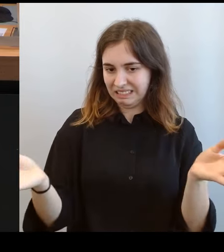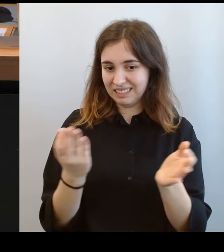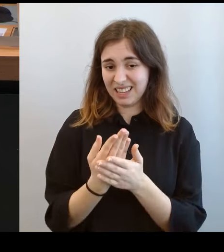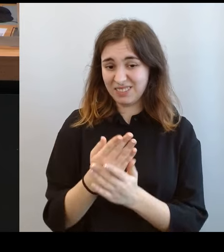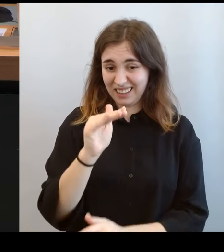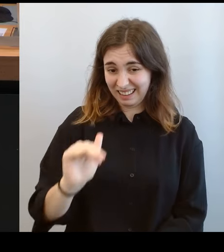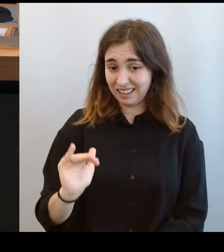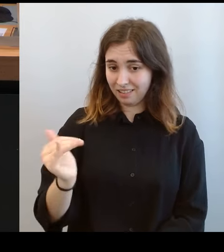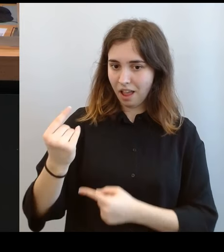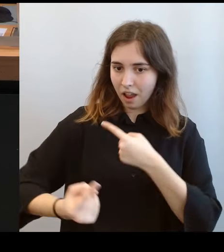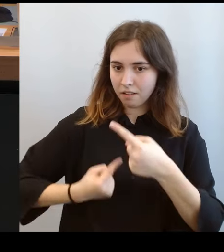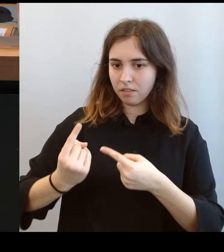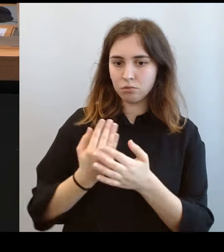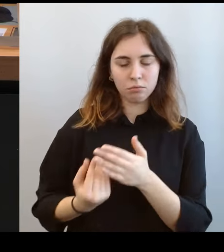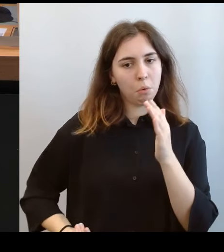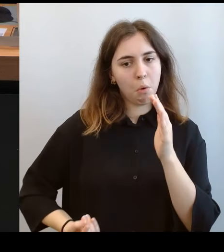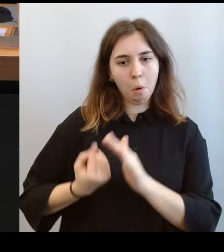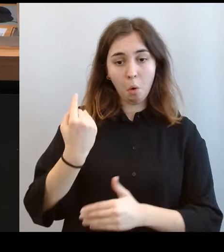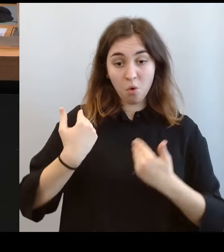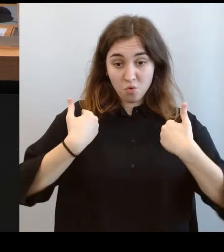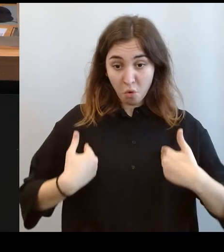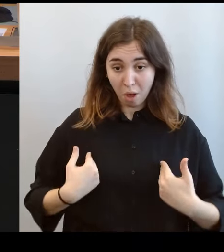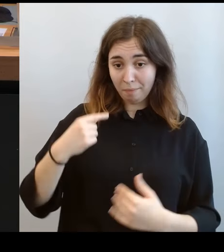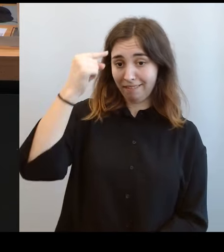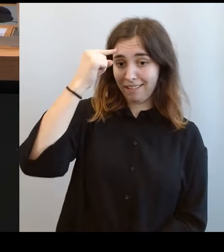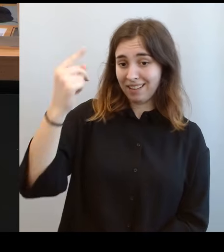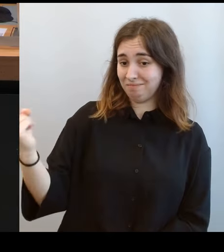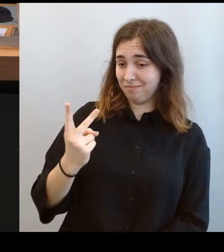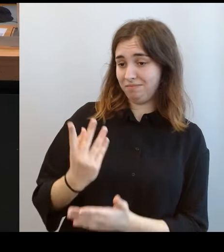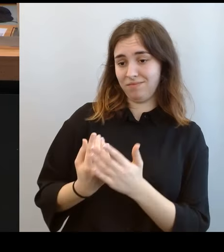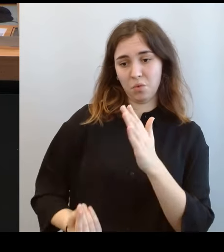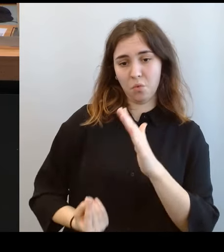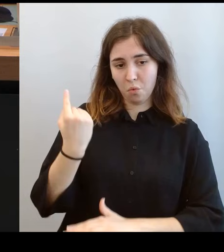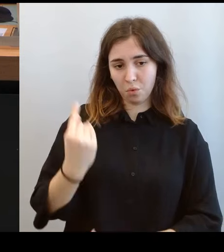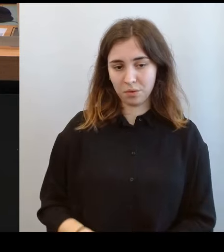Aus diesem Grunde wurden später die U 10 und die U 11 entwickelt, um gerade